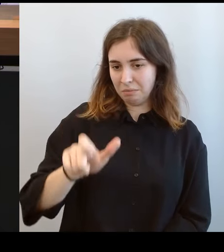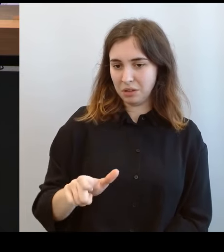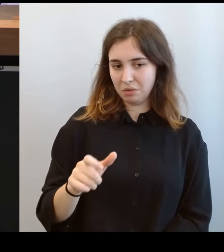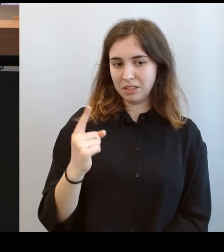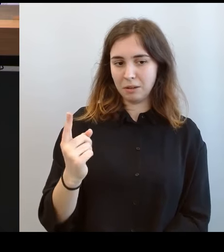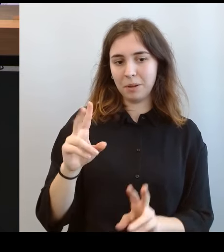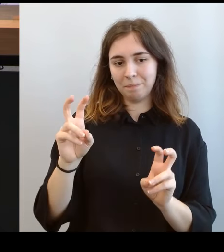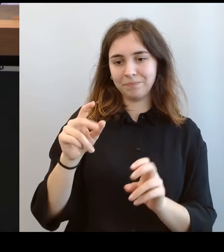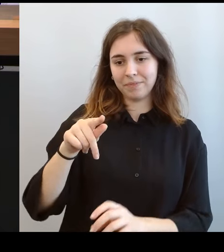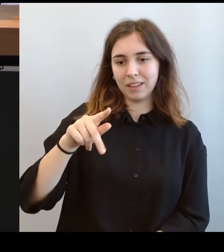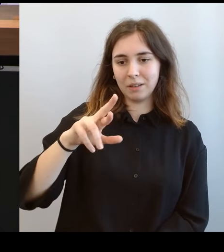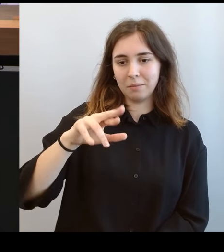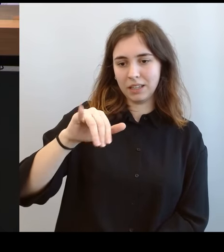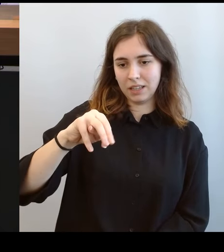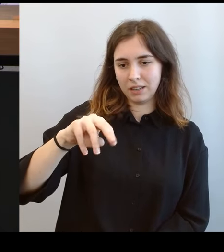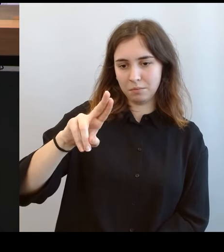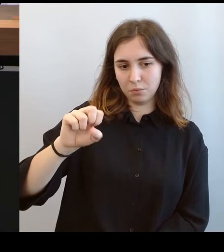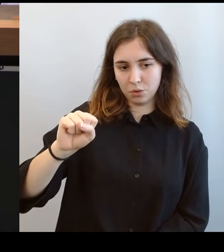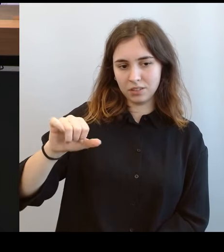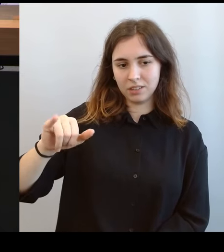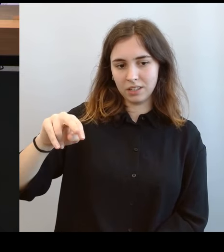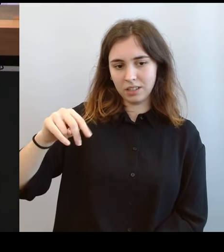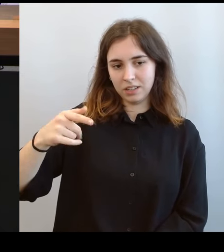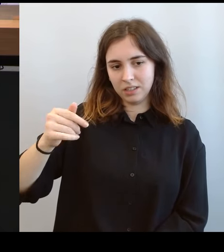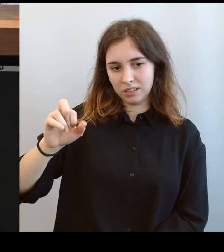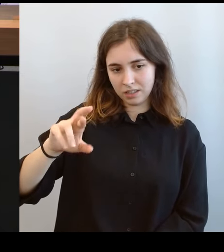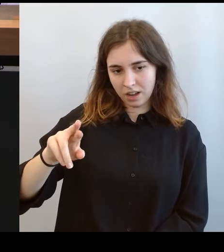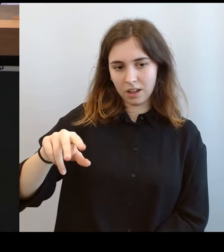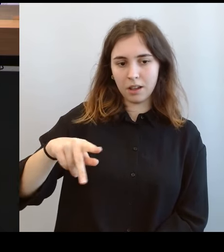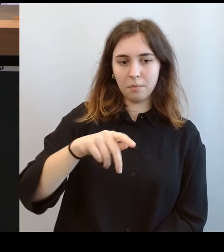praxisnäher und zeitgemäßer war als die jetzige Regelung.